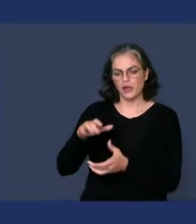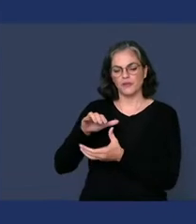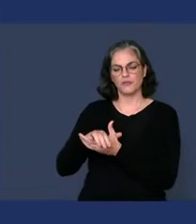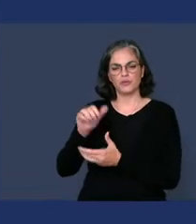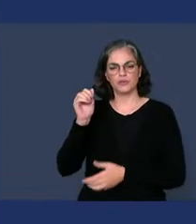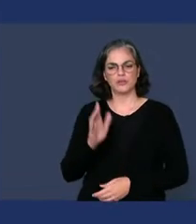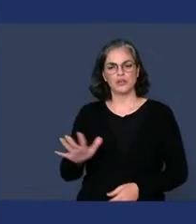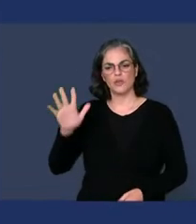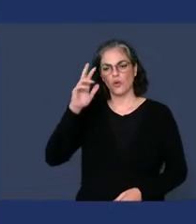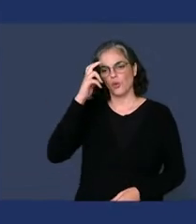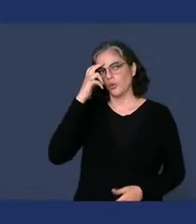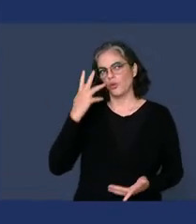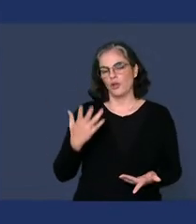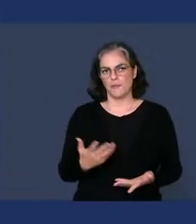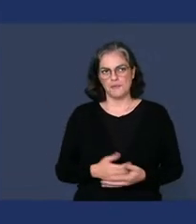ASPECTO SOMOS CONTRA FUNDO,